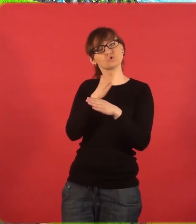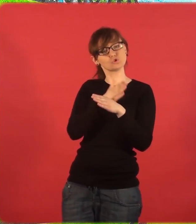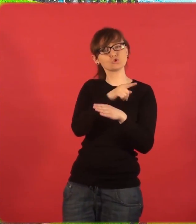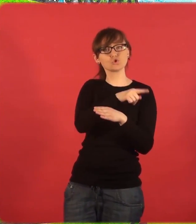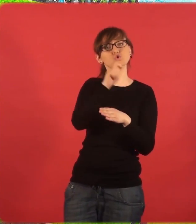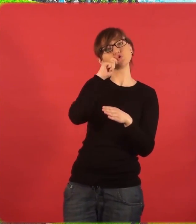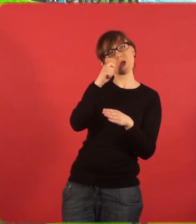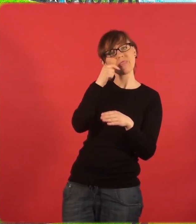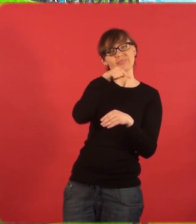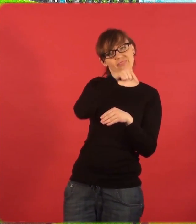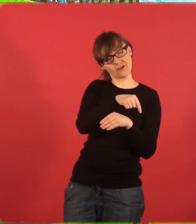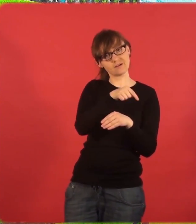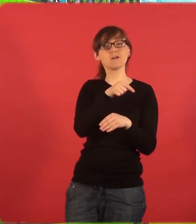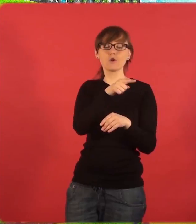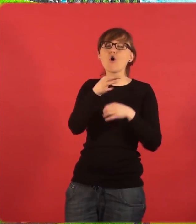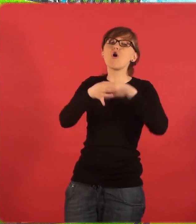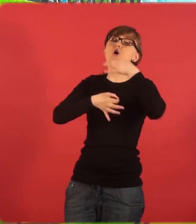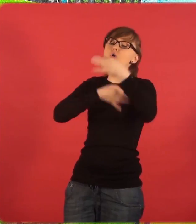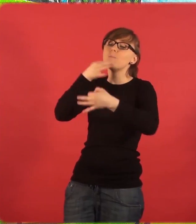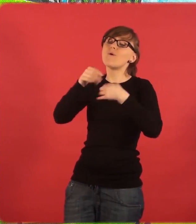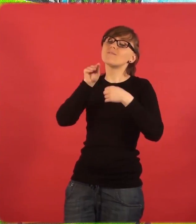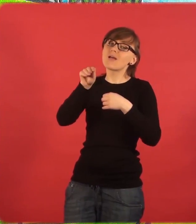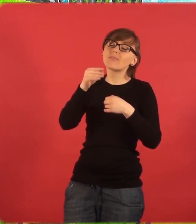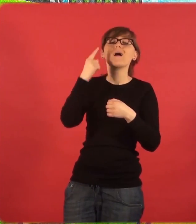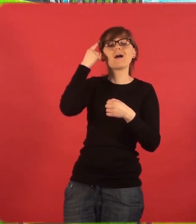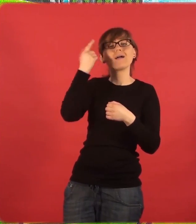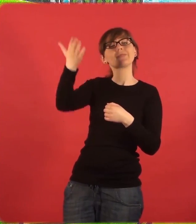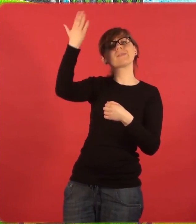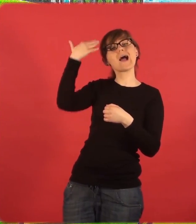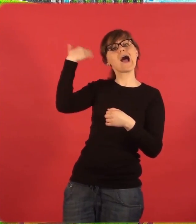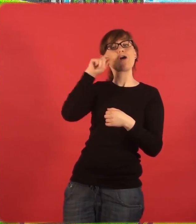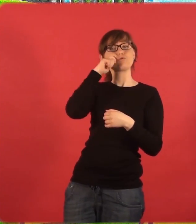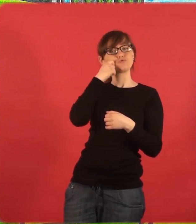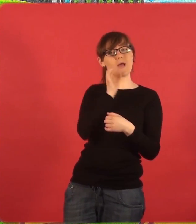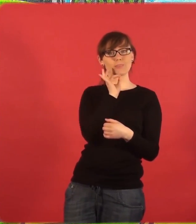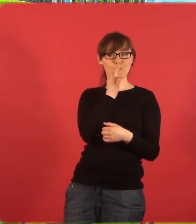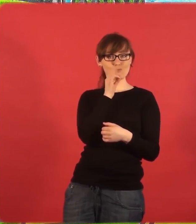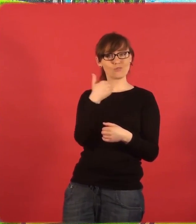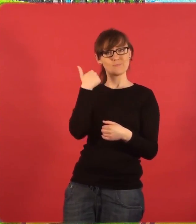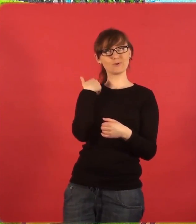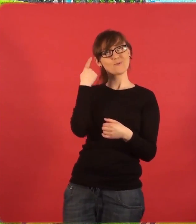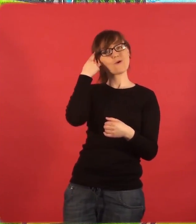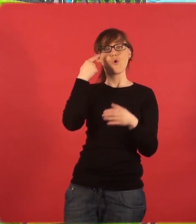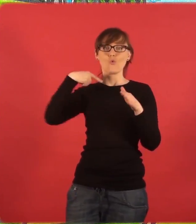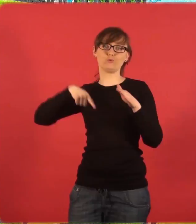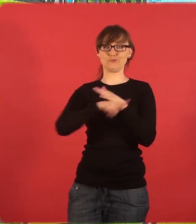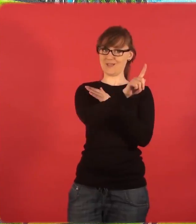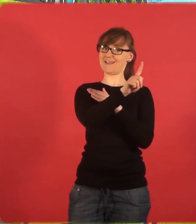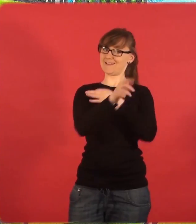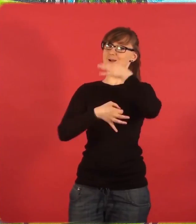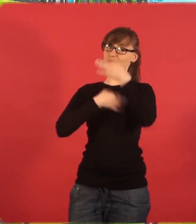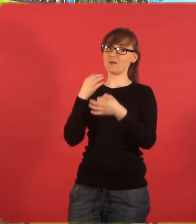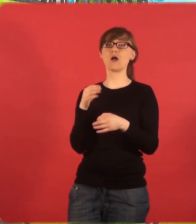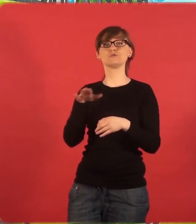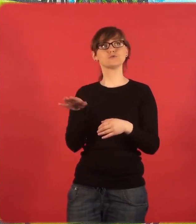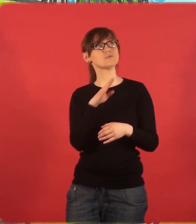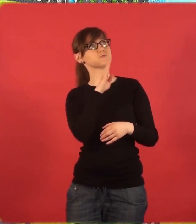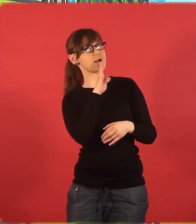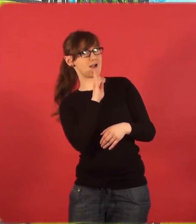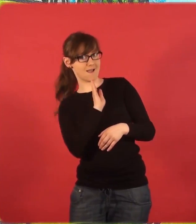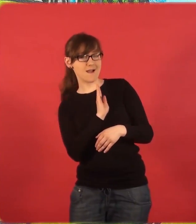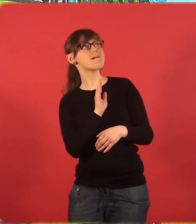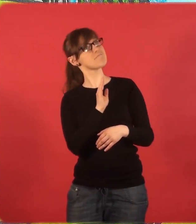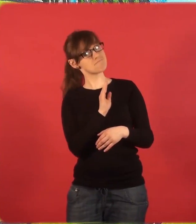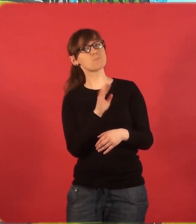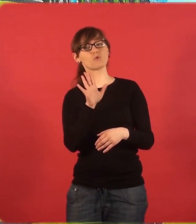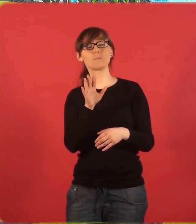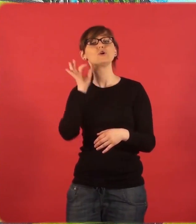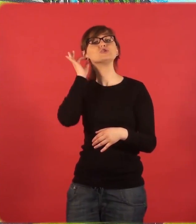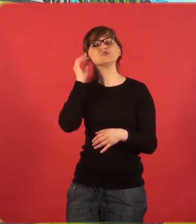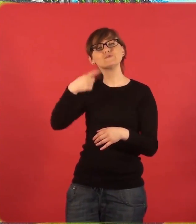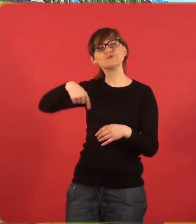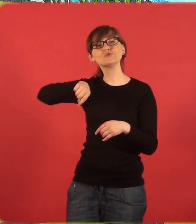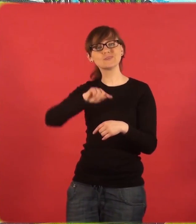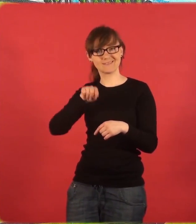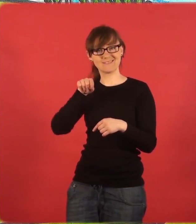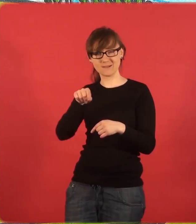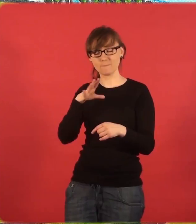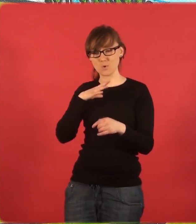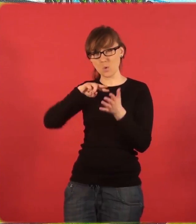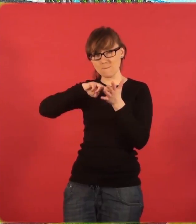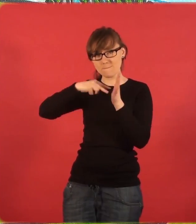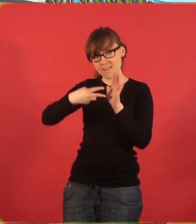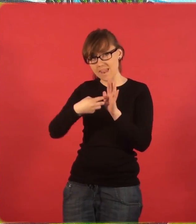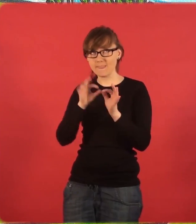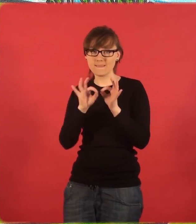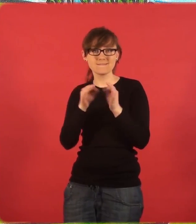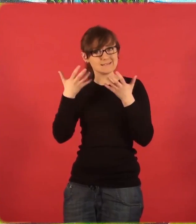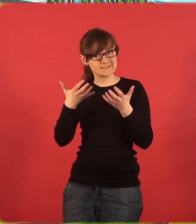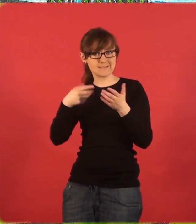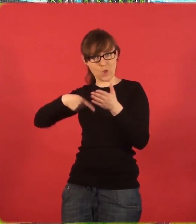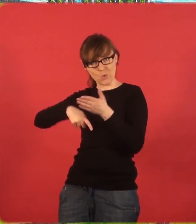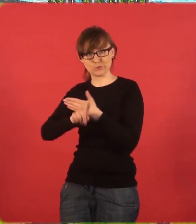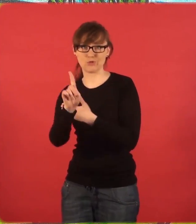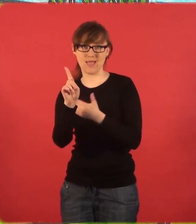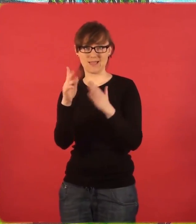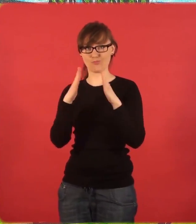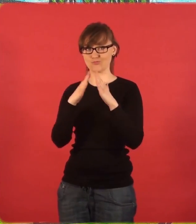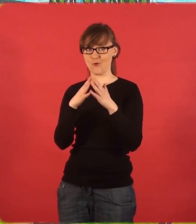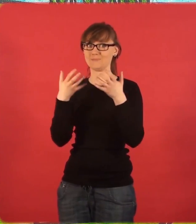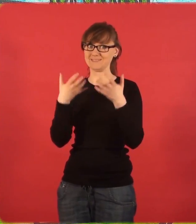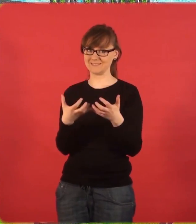Pewnego dnia dziadziuś opowiedział dziewczynkom historię jak uciekł z domu. Dziewczynki postanowiły tez pobawić się w ucieczkę z domu. Zaplanowały uciec w nocy.